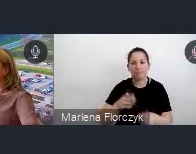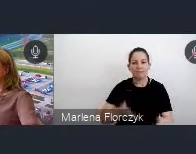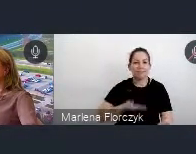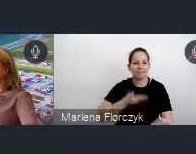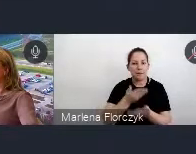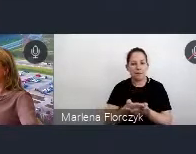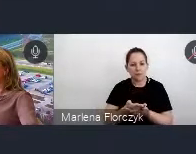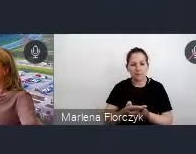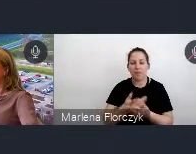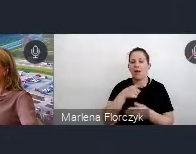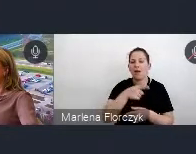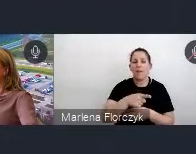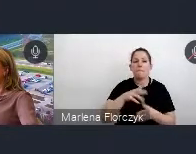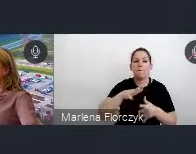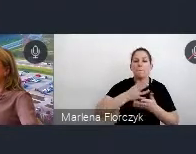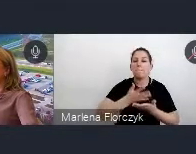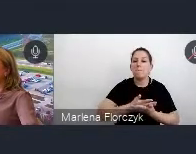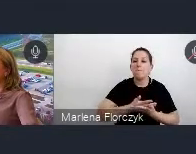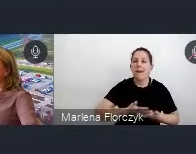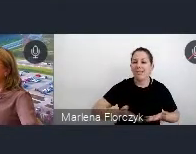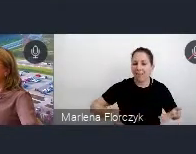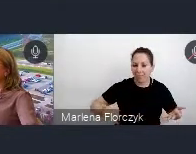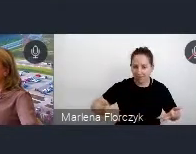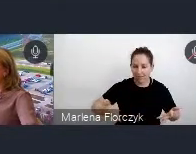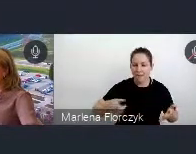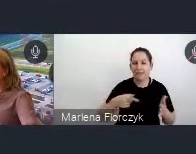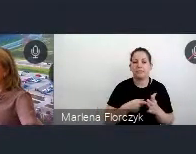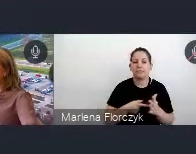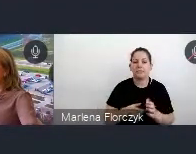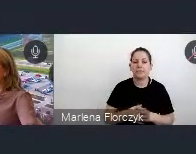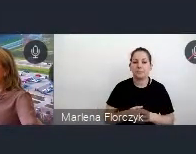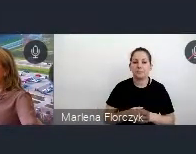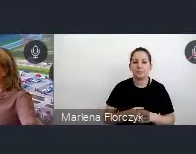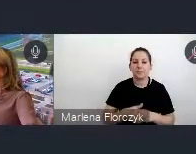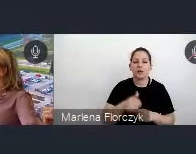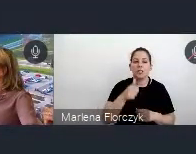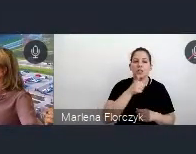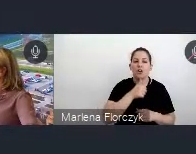jeśli chodzi o Planetę to "Zielony Dzierżoniów zaprasza",